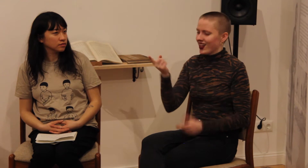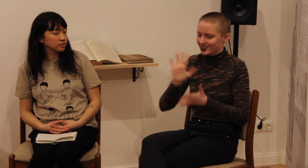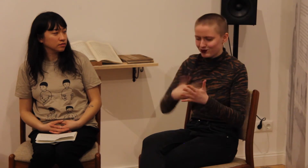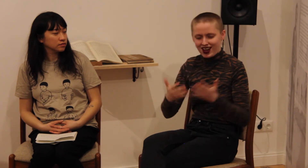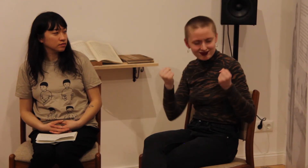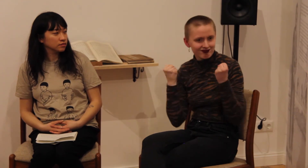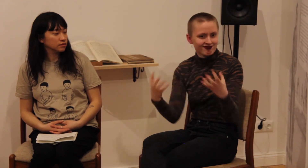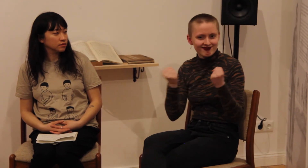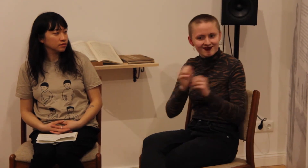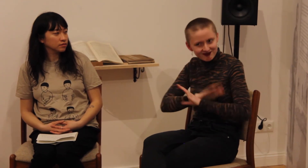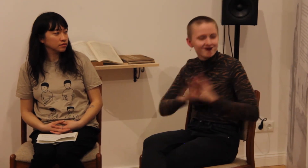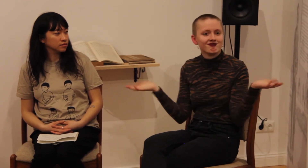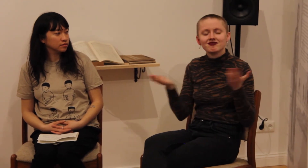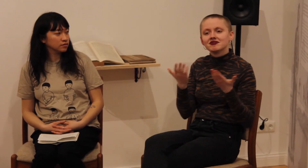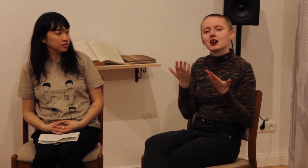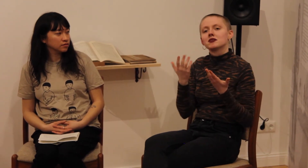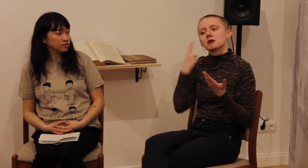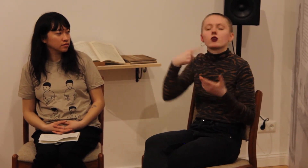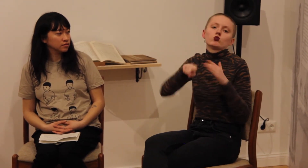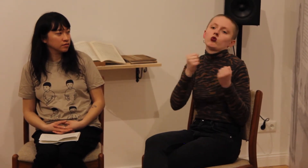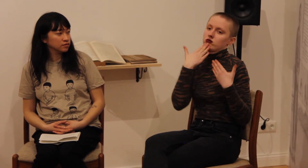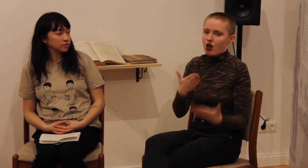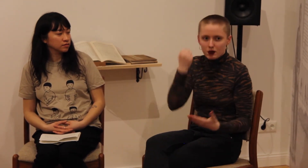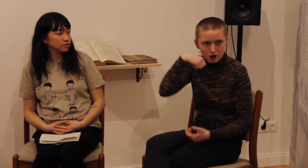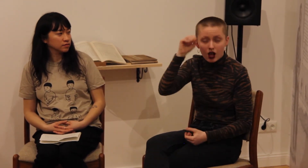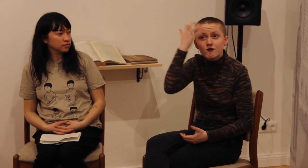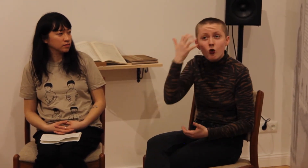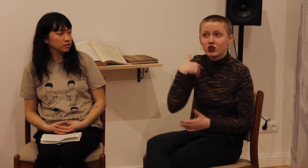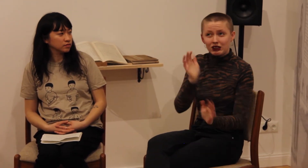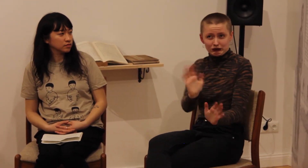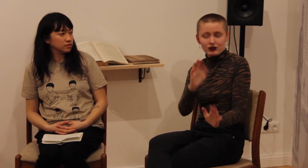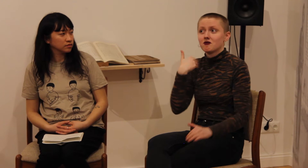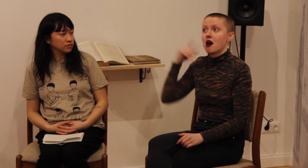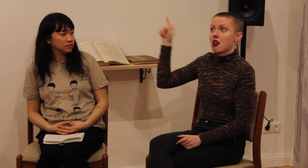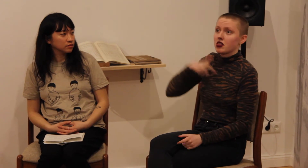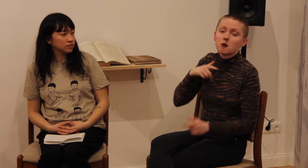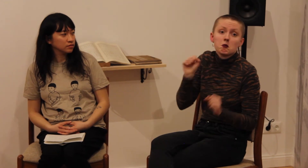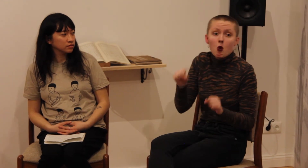Und ich merke jetzt auch, dass ich stolz auf meine Gebärdensprache bin und darauf taub zu sein,